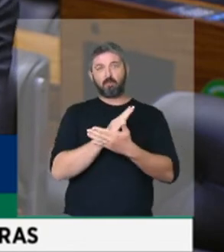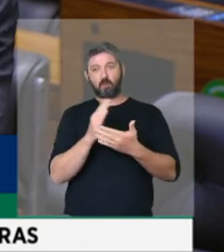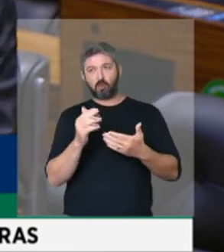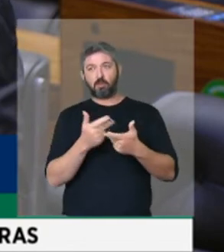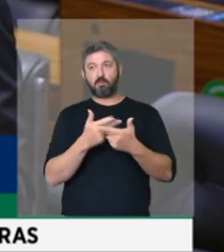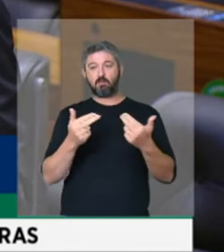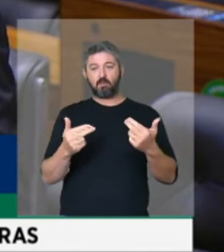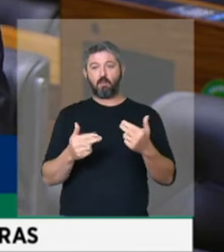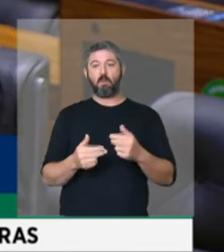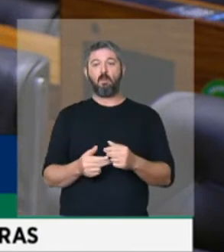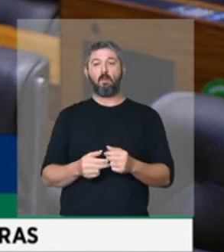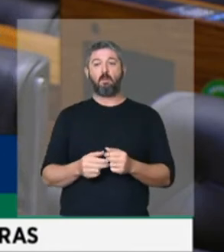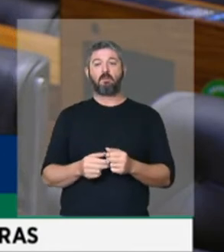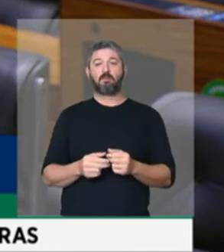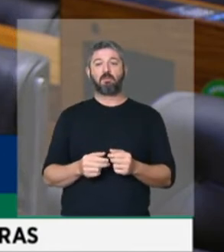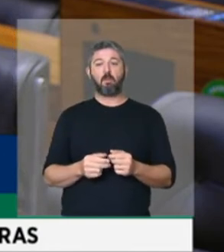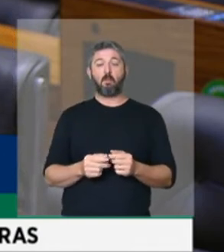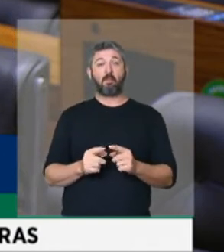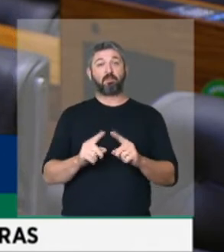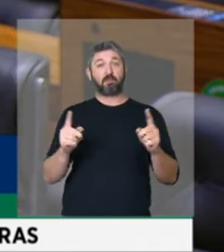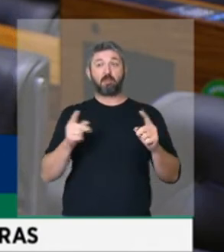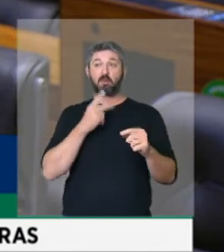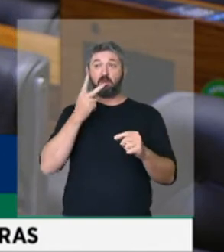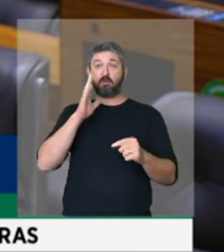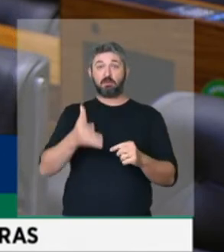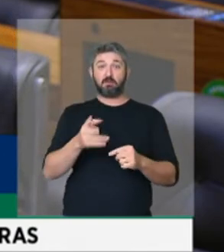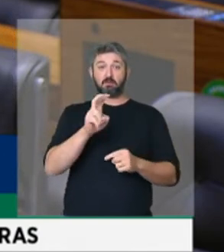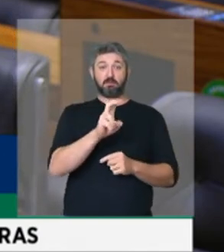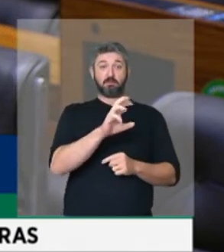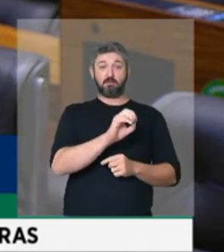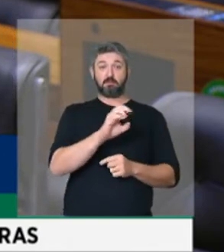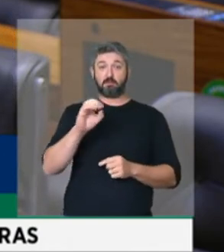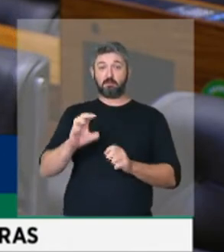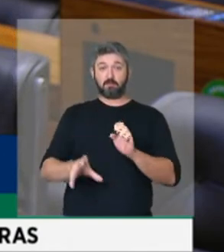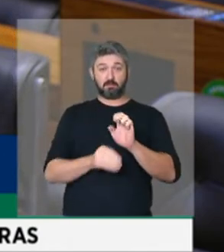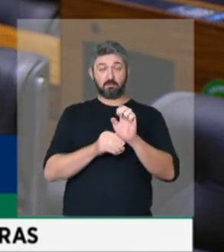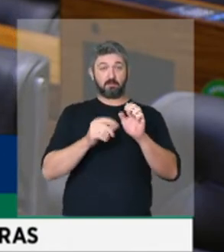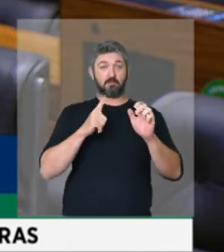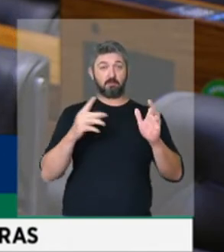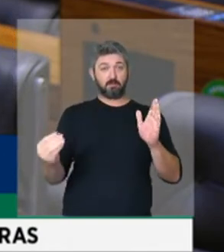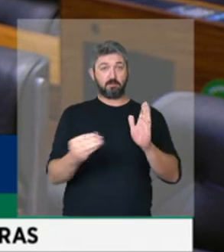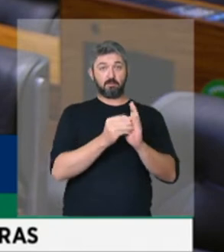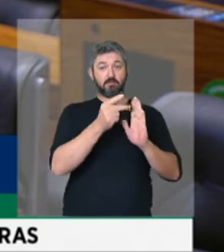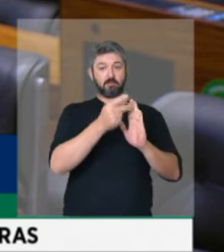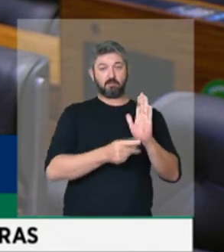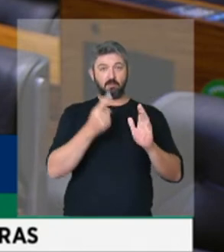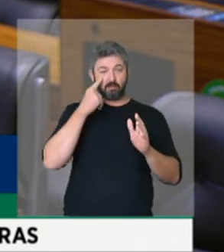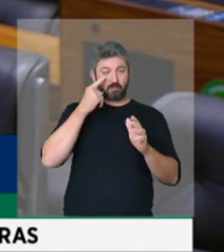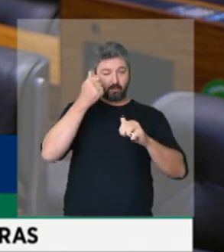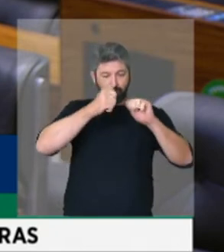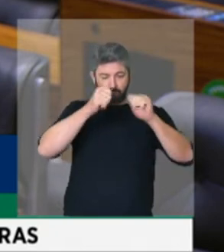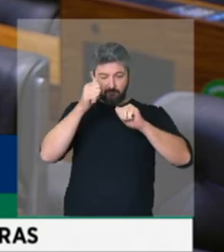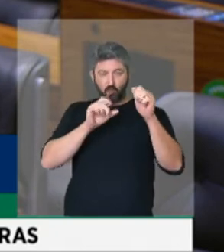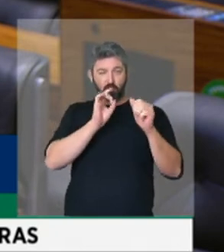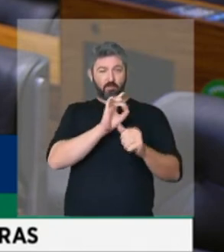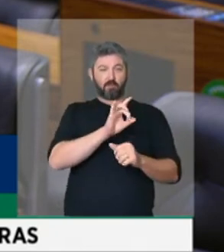PROVISÓRIA. DEPUTADO FEZ UM GRANDE TRABALHO DE CONCILIAÇÃO, E AVANÇOU COM A AJUDA DO GOVERNO, CEDEU EM